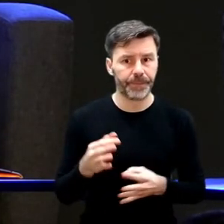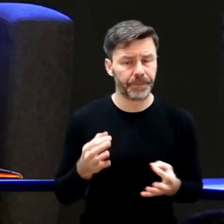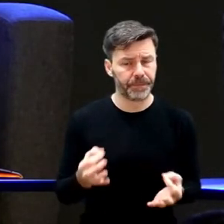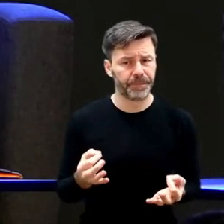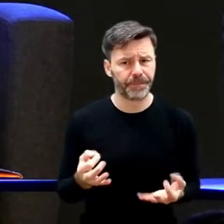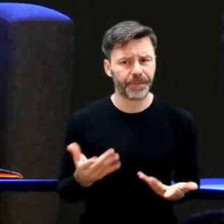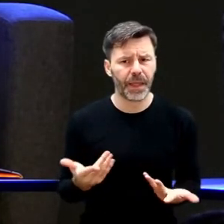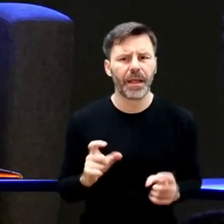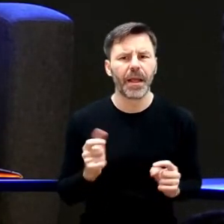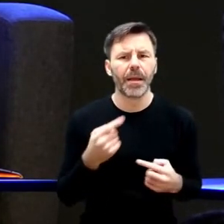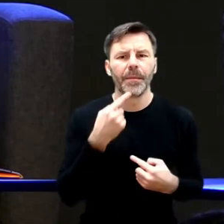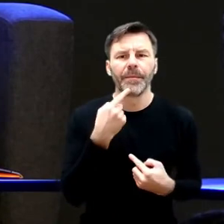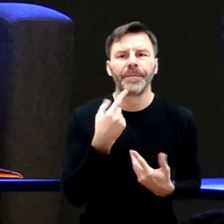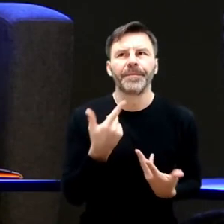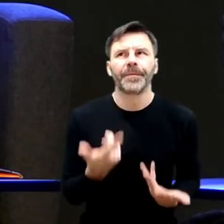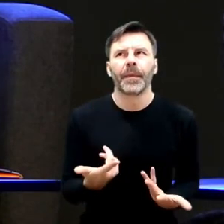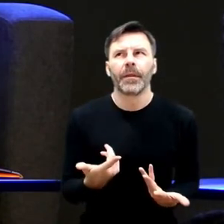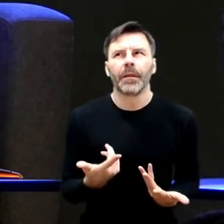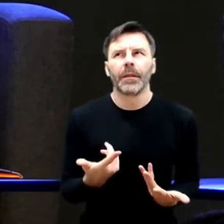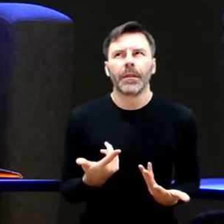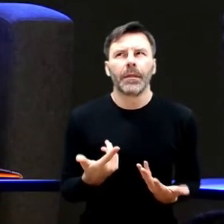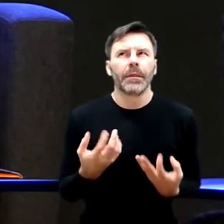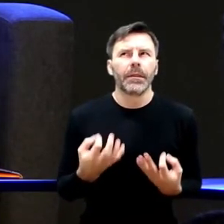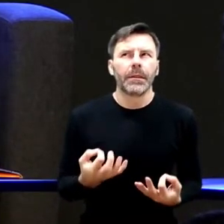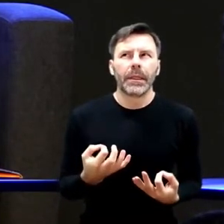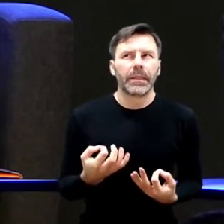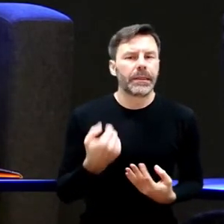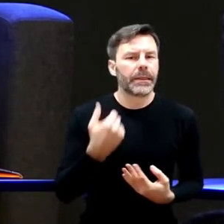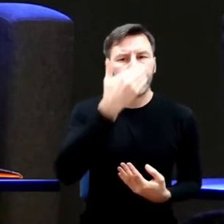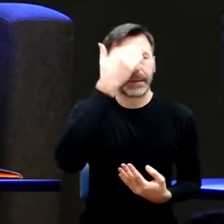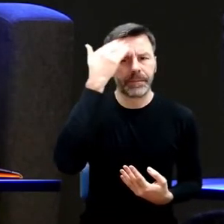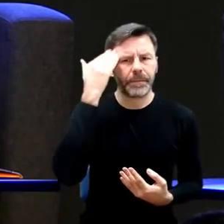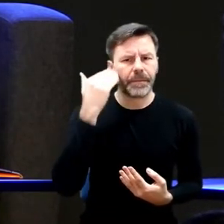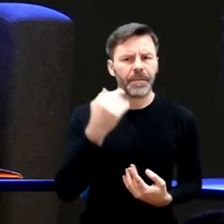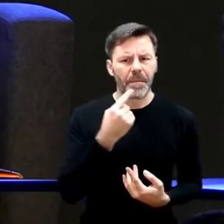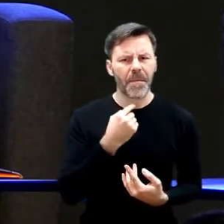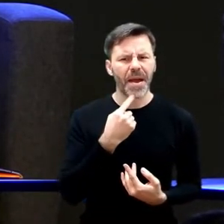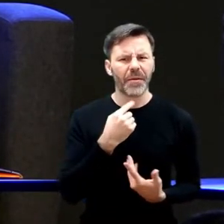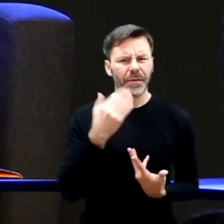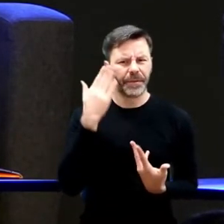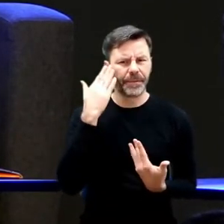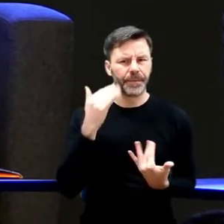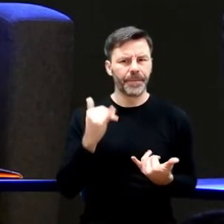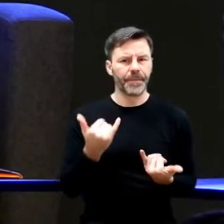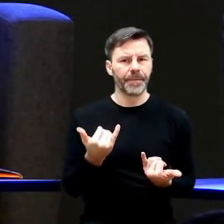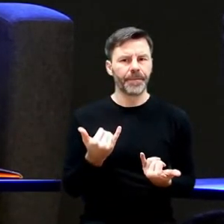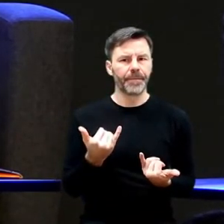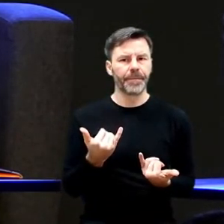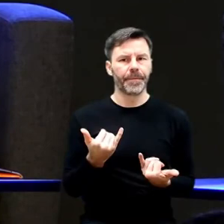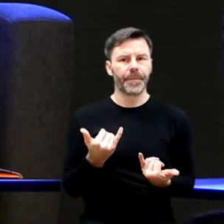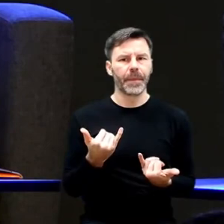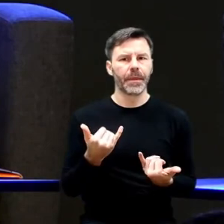słabą wiedzę, przekonanie, że jakoś sobie poradzimy jako społeczeństwo,